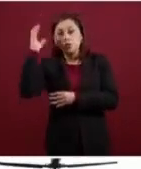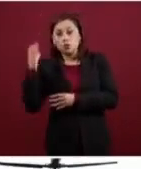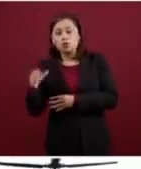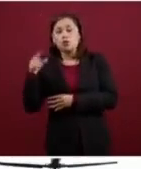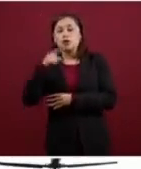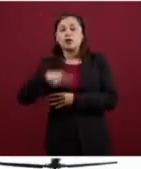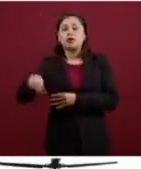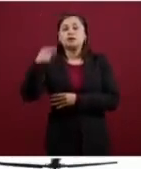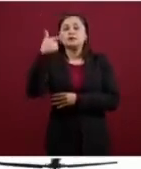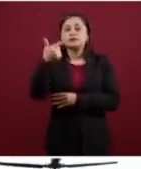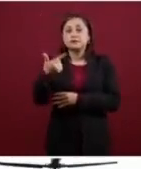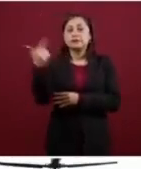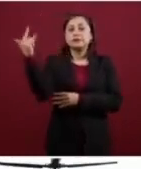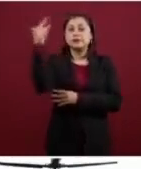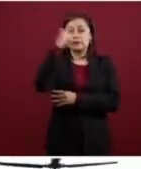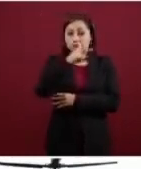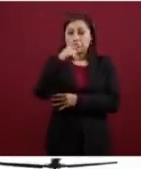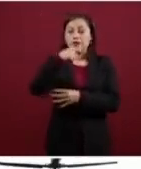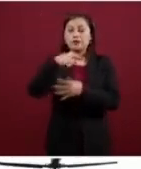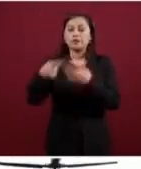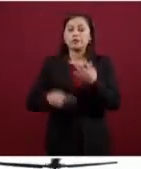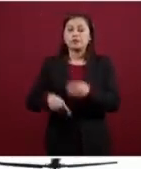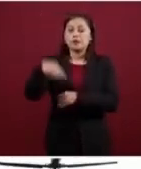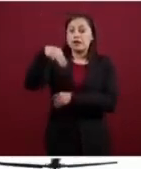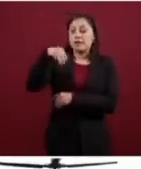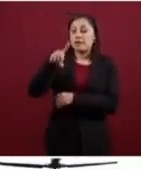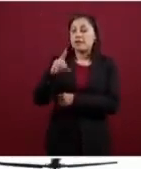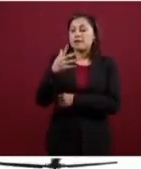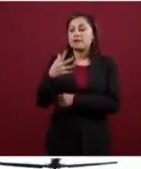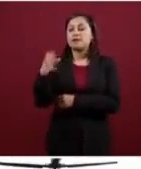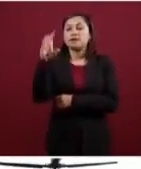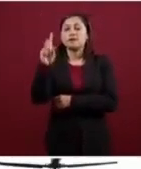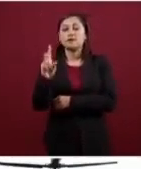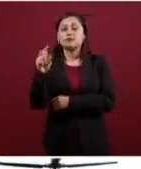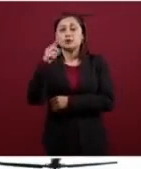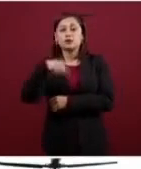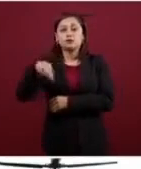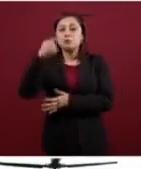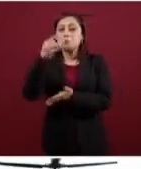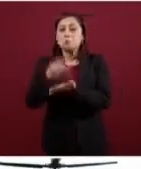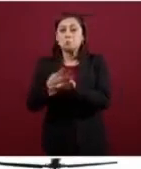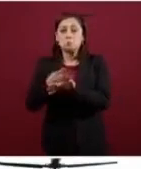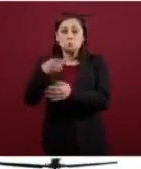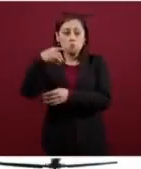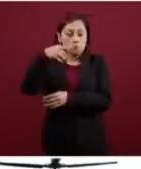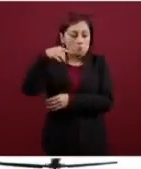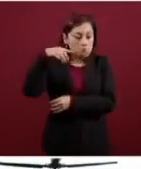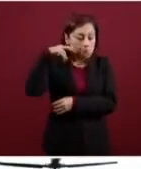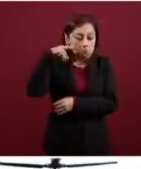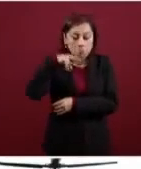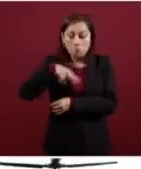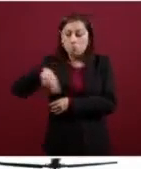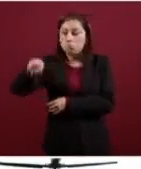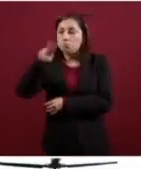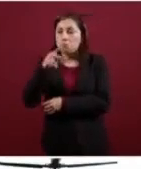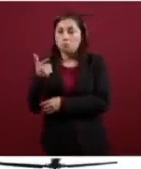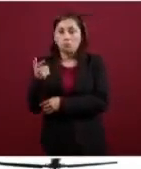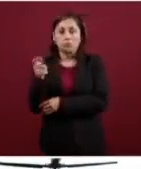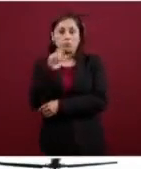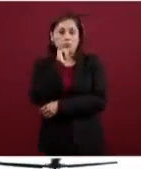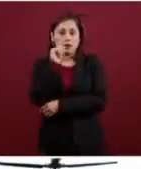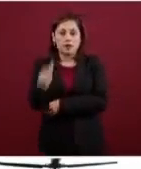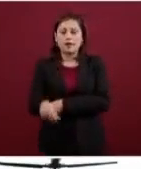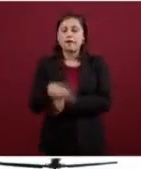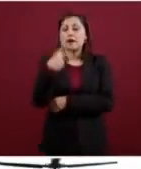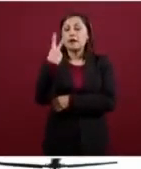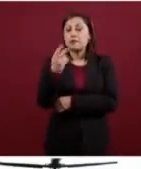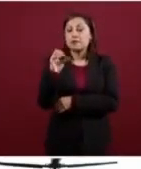aeronaves, un MD-530 que era de reconocimiento sin armamento, un 2-06 con ametralladora y